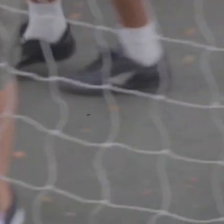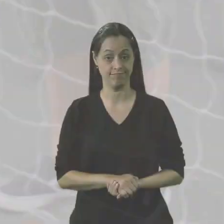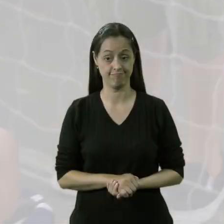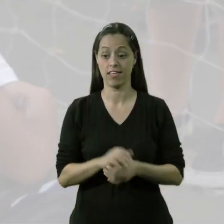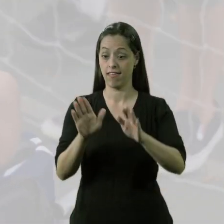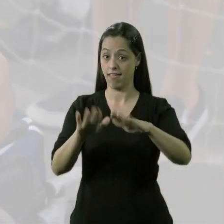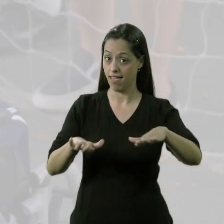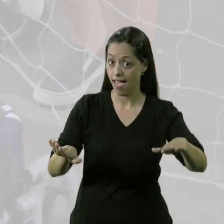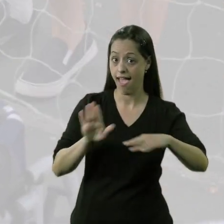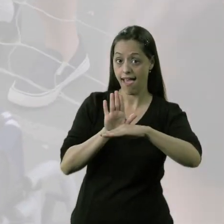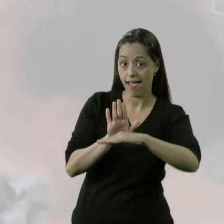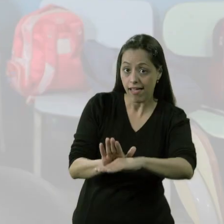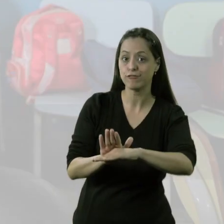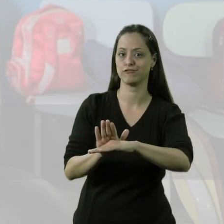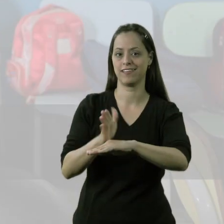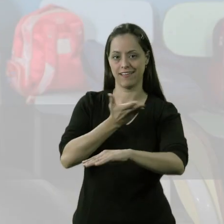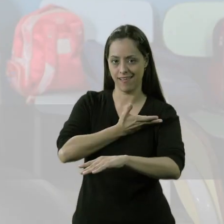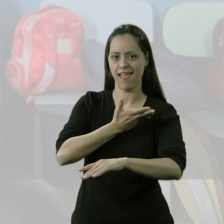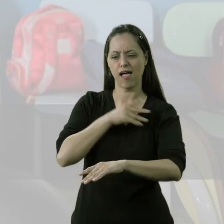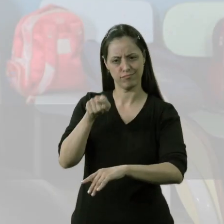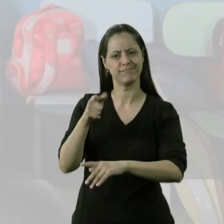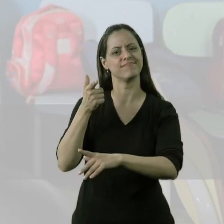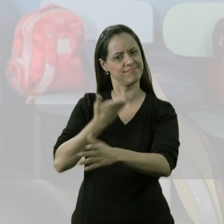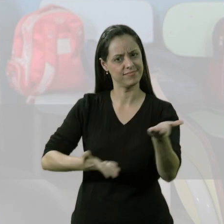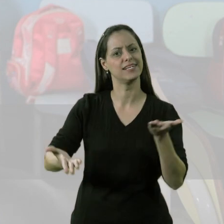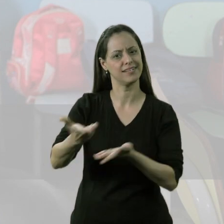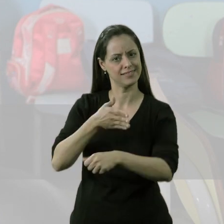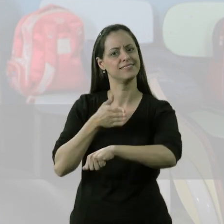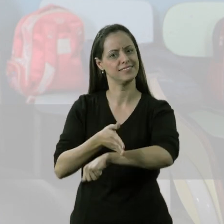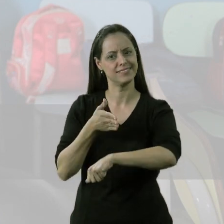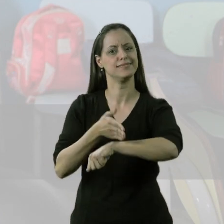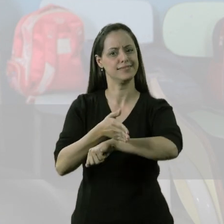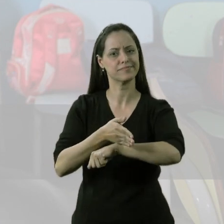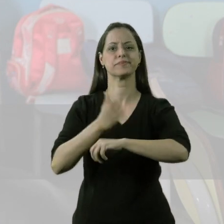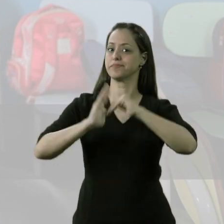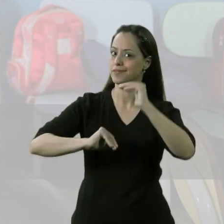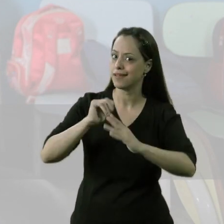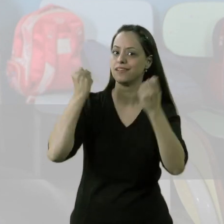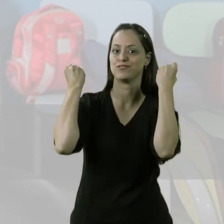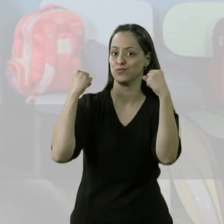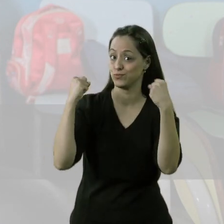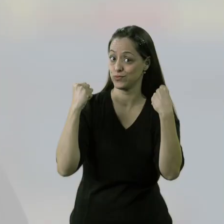Com a ajuda das crianças, dos colegas deles, ele participa das atividades de educação física.